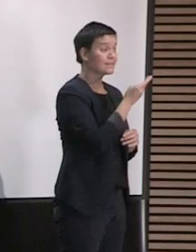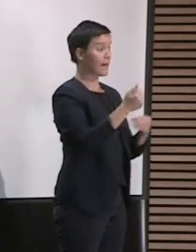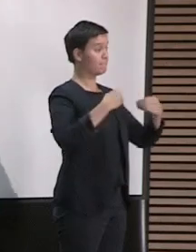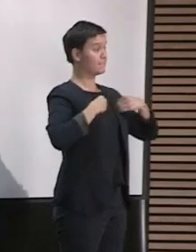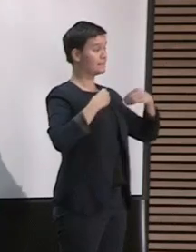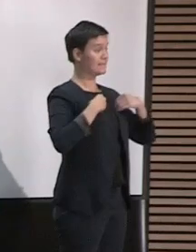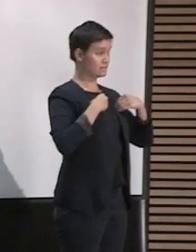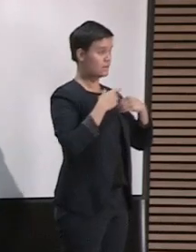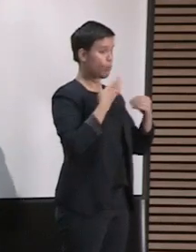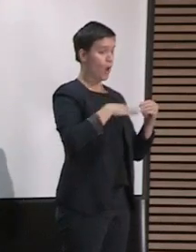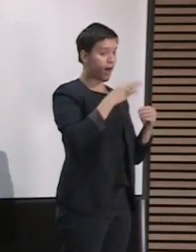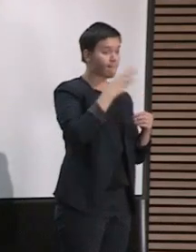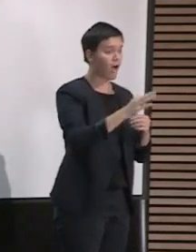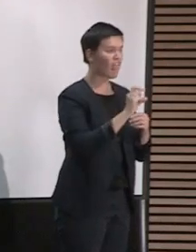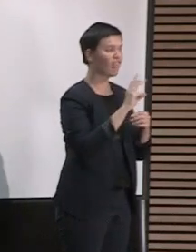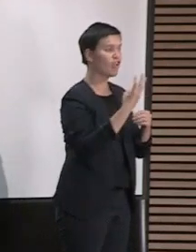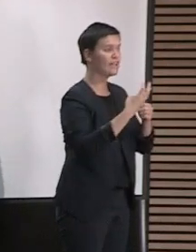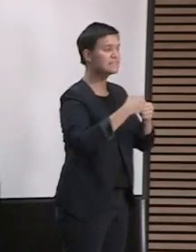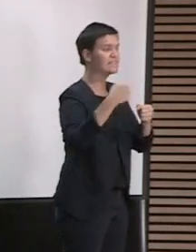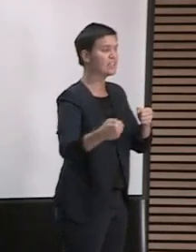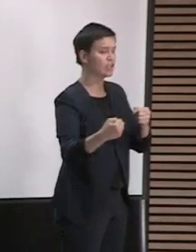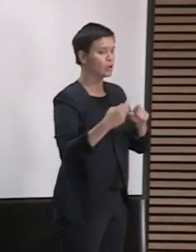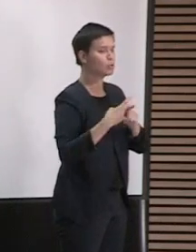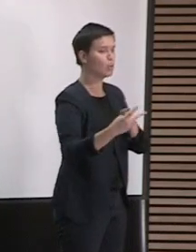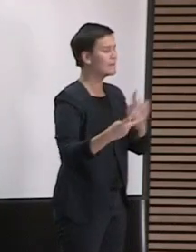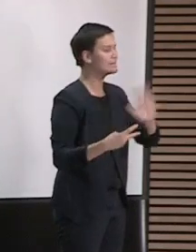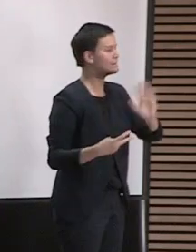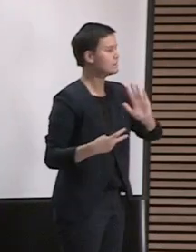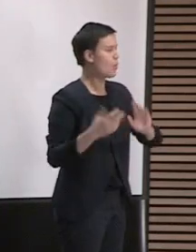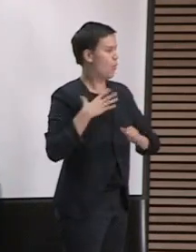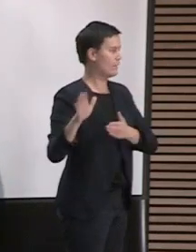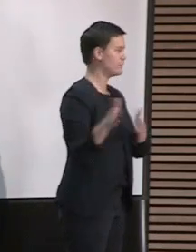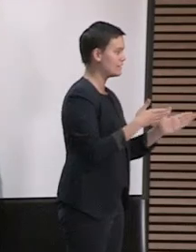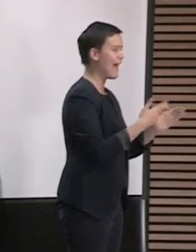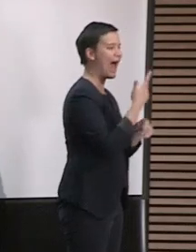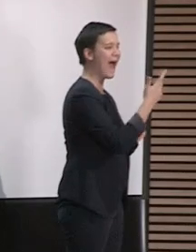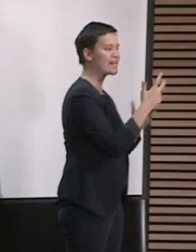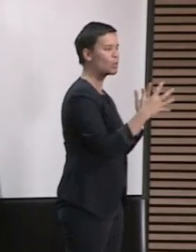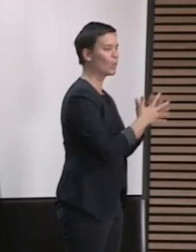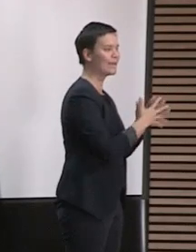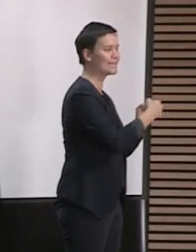waru-wiki tuatahi toronga, a kua kite atu matou i taua tipu nui i reira. I mohio matou ka